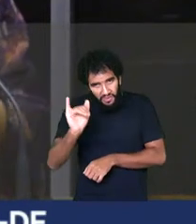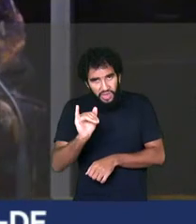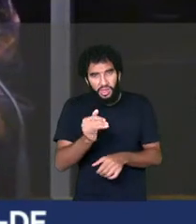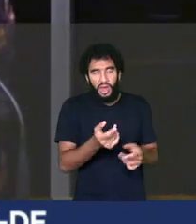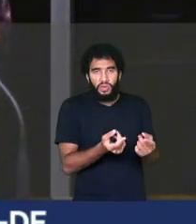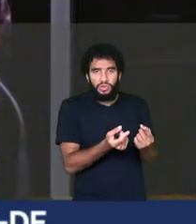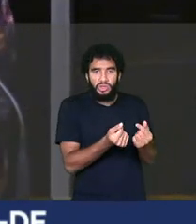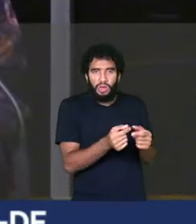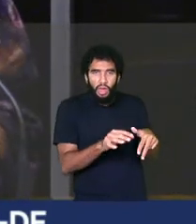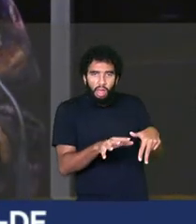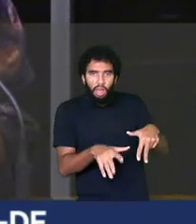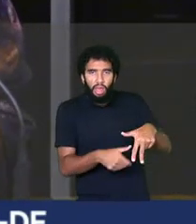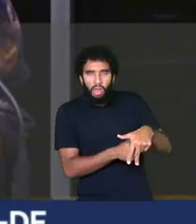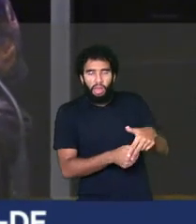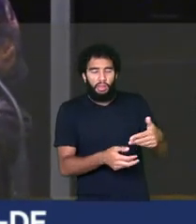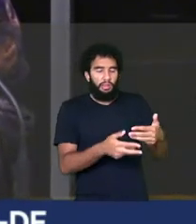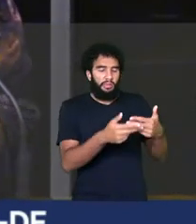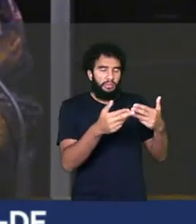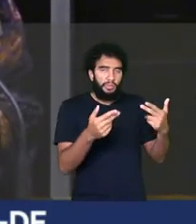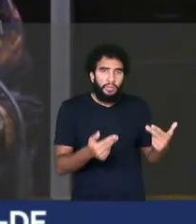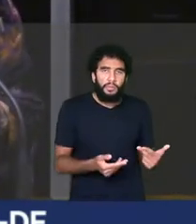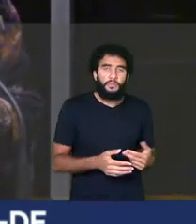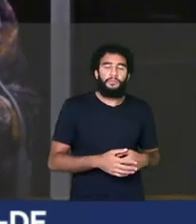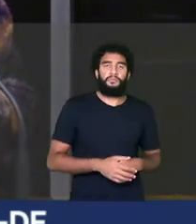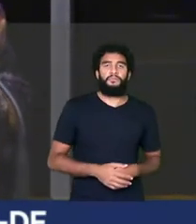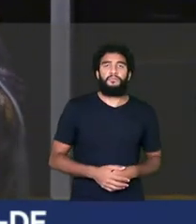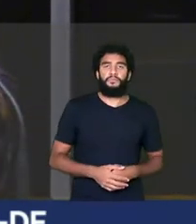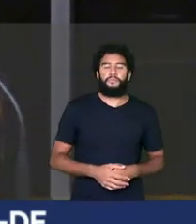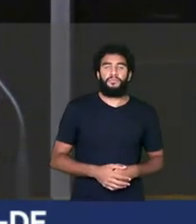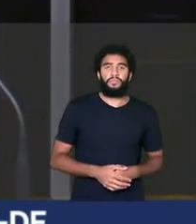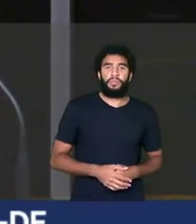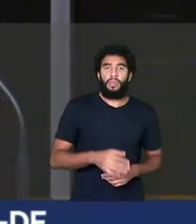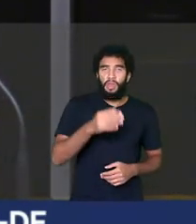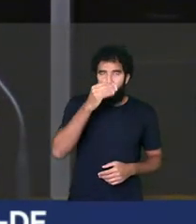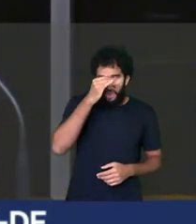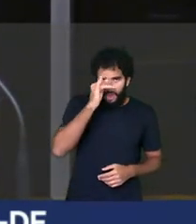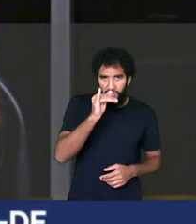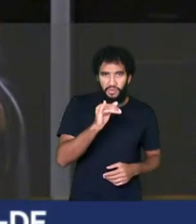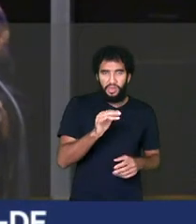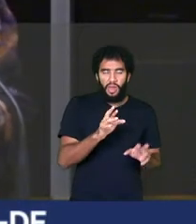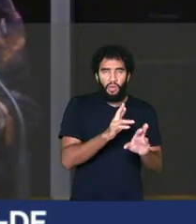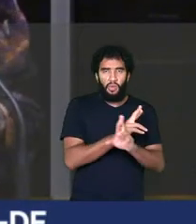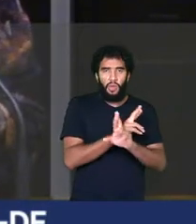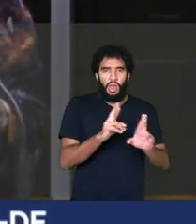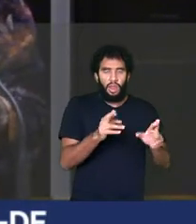POLÍTICAS PÚBLICAS E TEM QUE TER POLÍTICA PARA IMPEDIR A LAVAGEM DE DINHEIRO, PARA IMPEDIR QUE NÓS TENHAMOS ESTA RELAÇÃO COM OS JOGOS, QUE